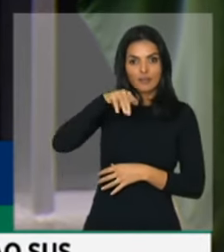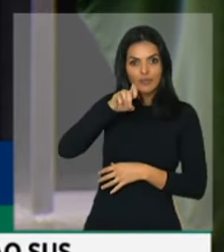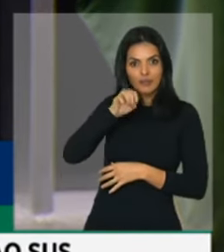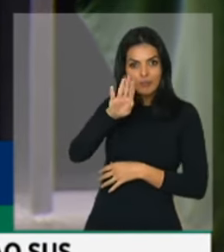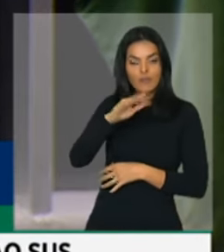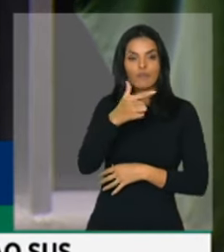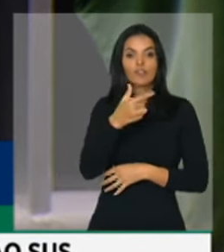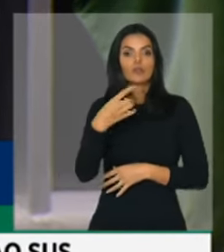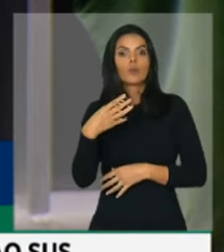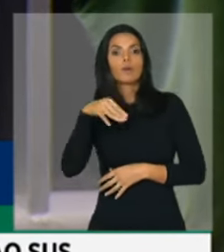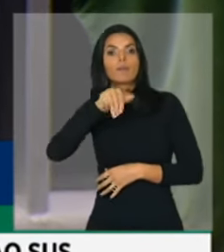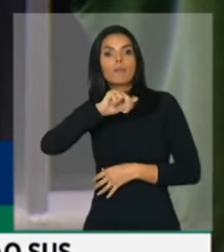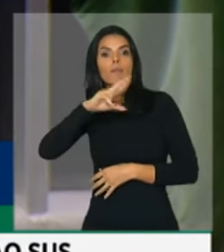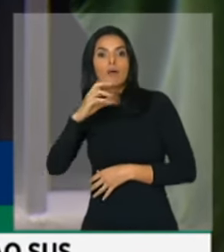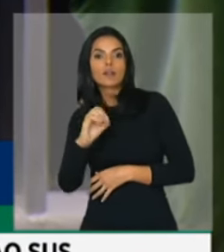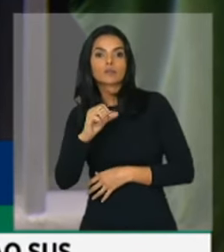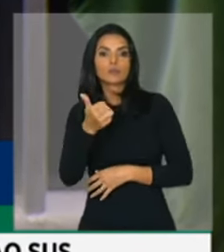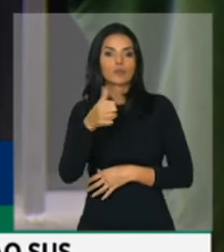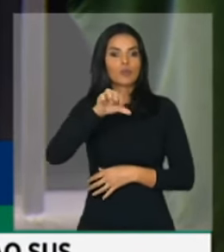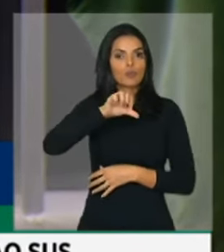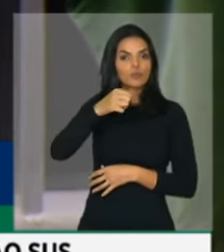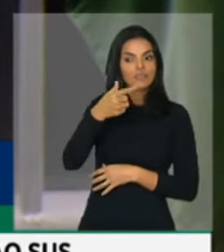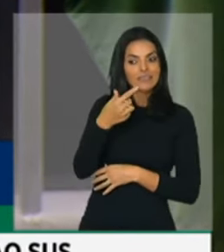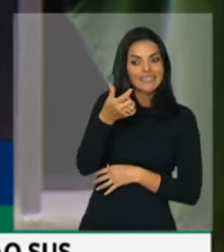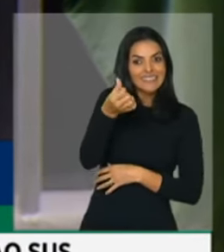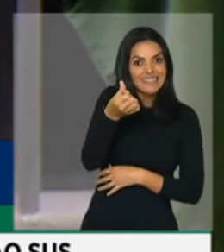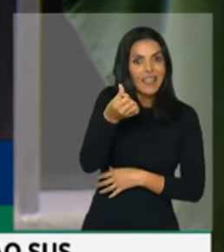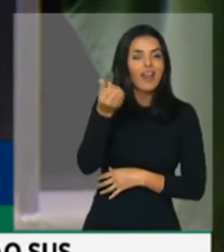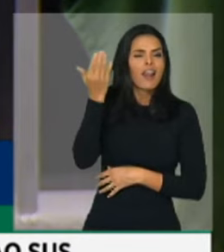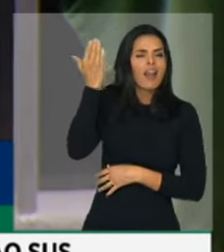ANOS DE CRIAÇÃO DO MDB. NASCIA O NOSSO PARTIDO EM MEIO AO REGIME MILITAR E TRAZIA